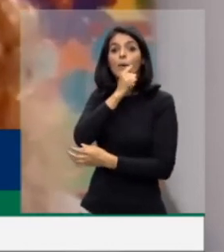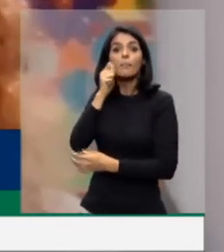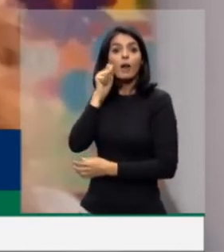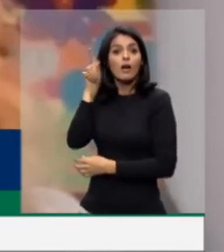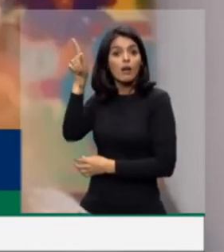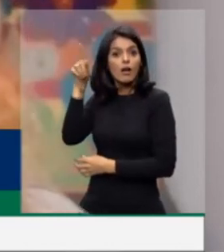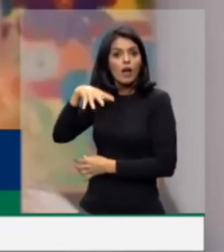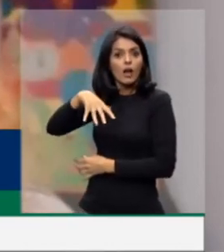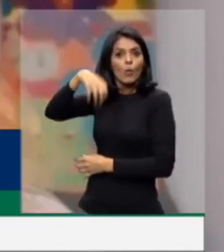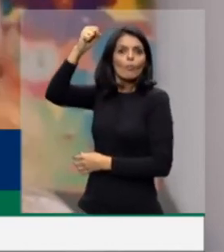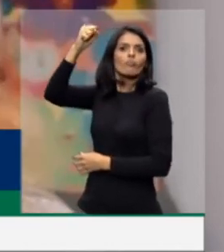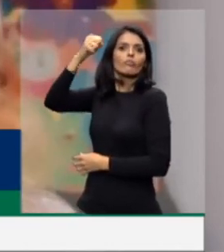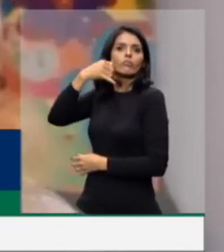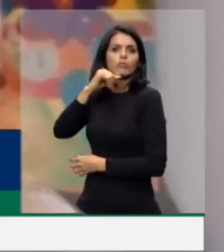DEVE TRATAR COM TEMA DESSA IMPORTÂNCIA, VEJA O QUE